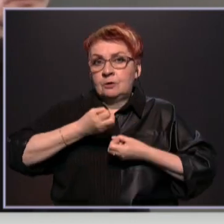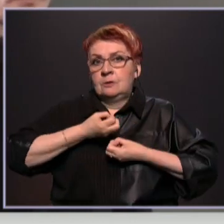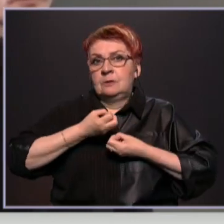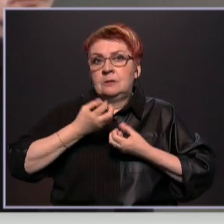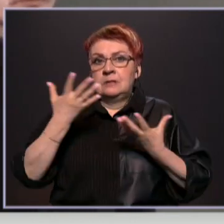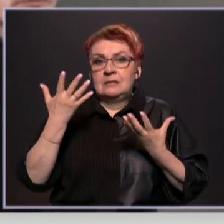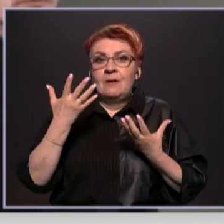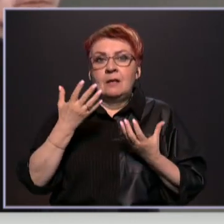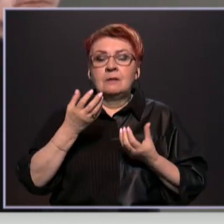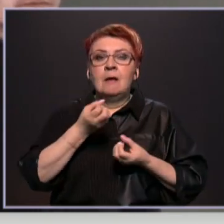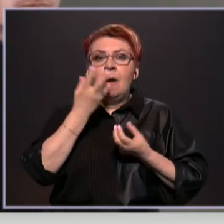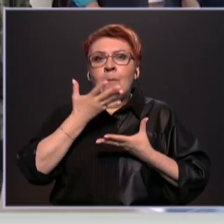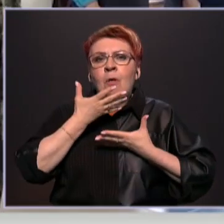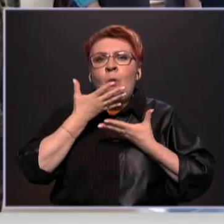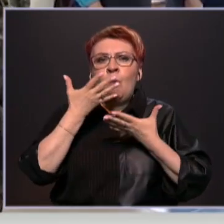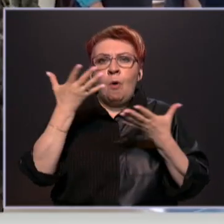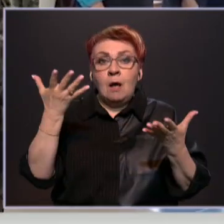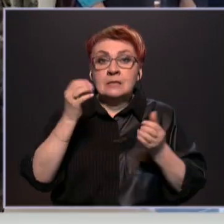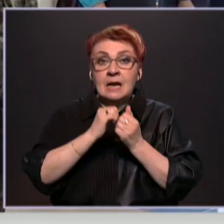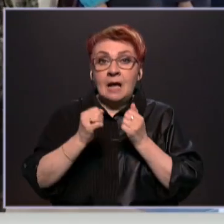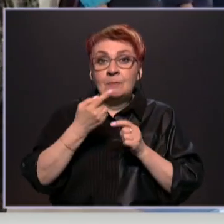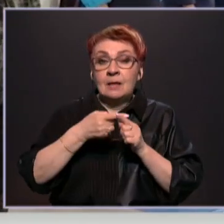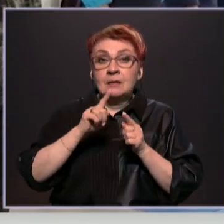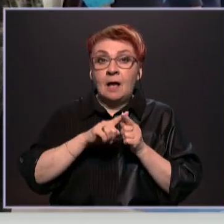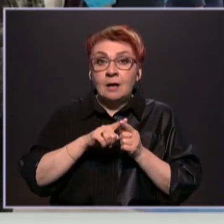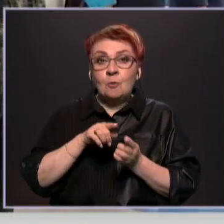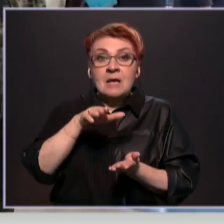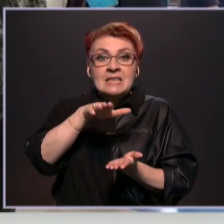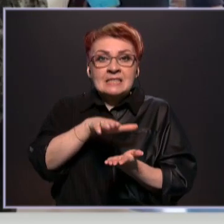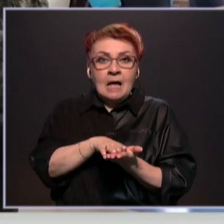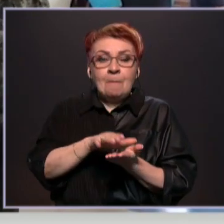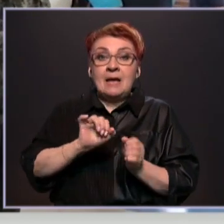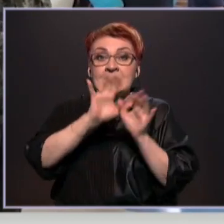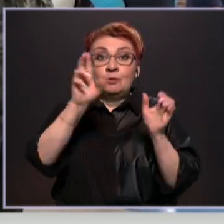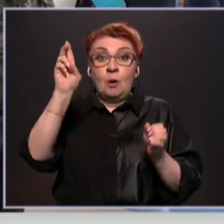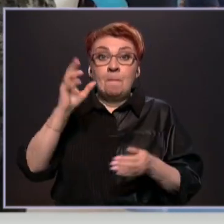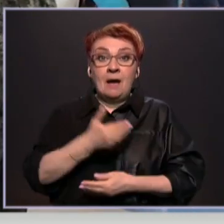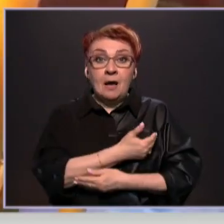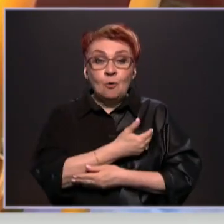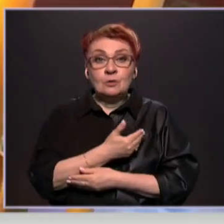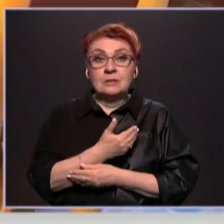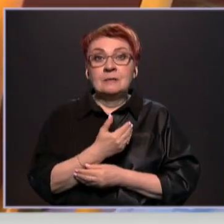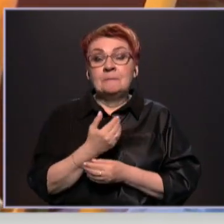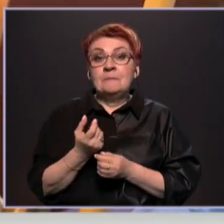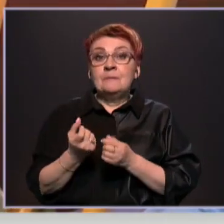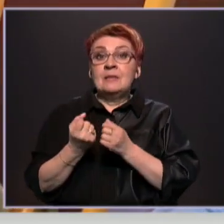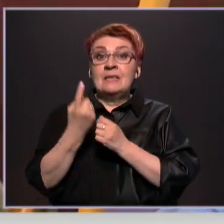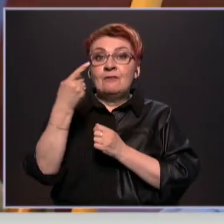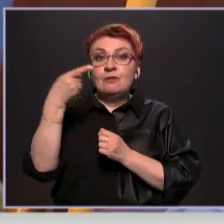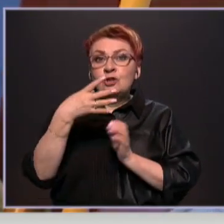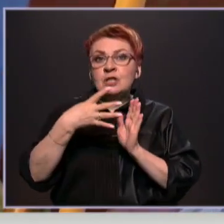благоухать камень на котором отпечаталась стопа Богородицы явившийся там неподалёку людям в 1913